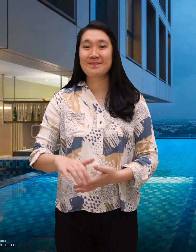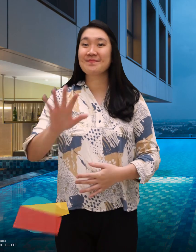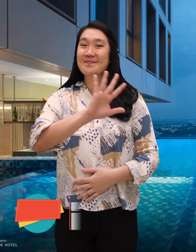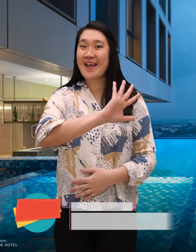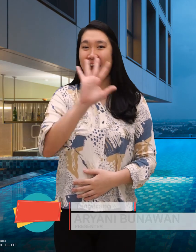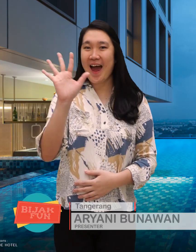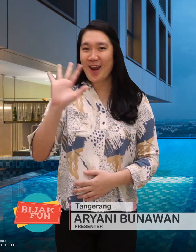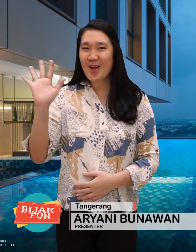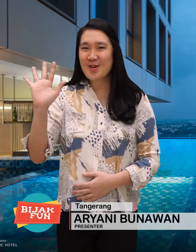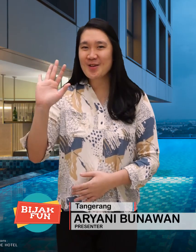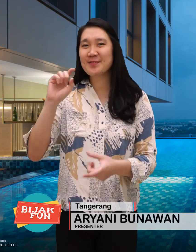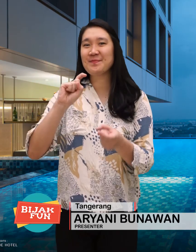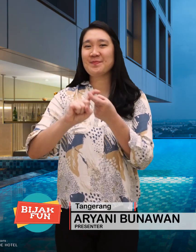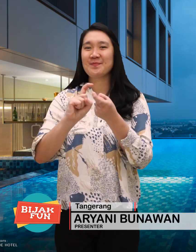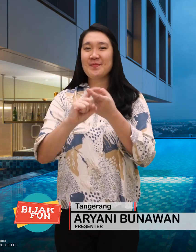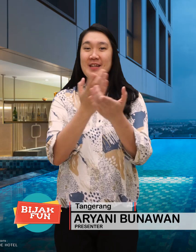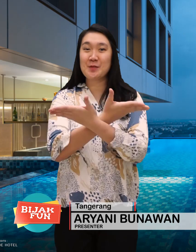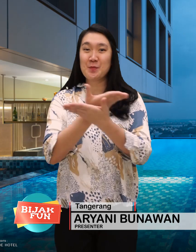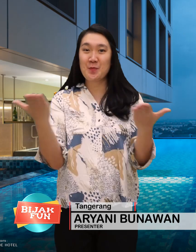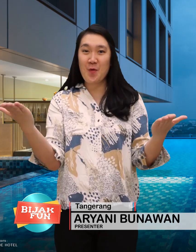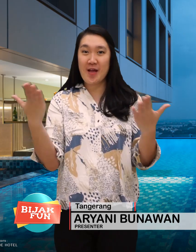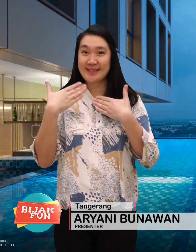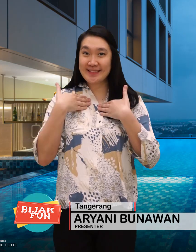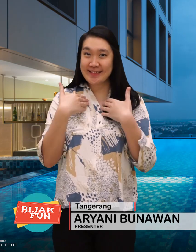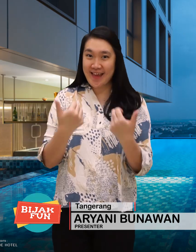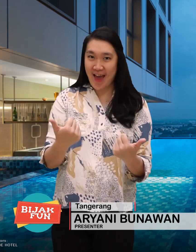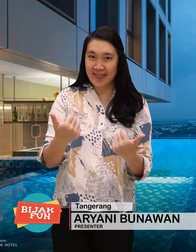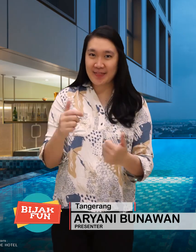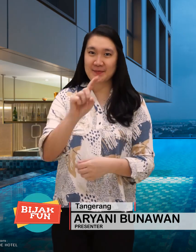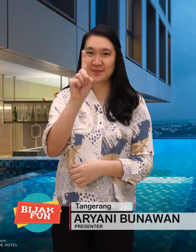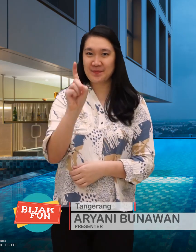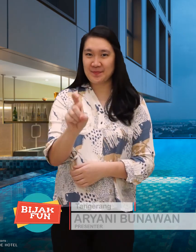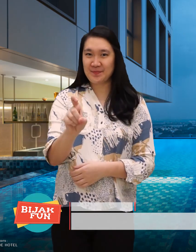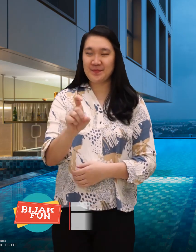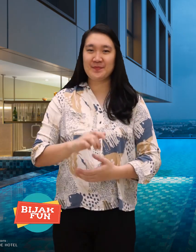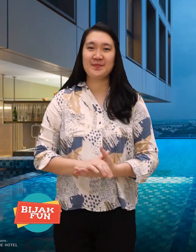Halo teman-teman semua, kalian sehat?